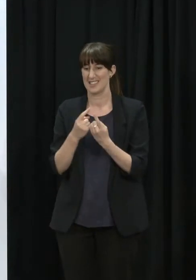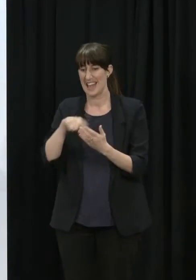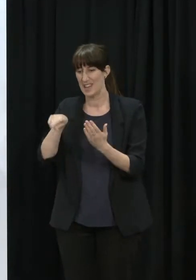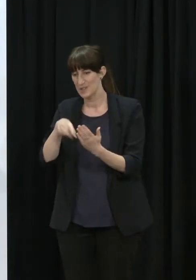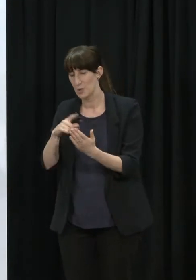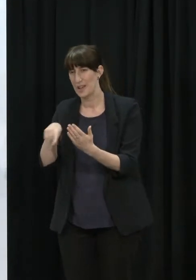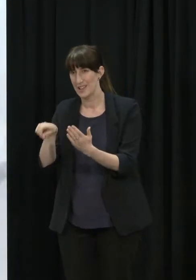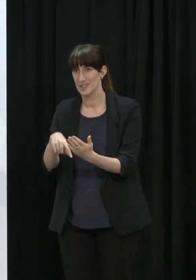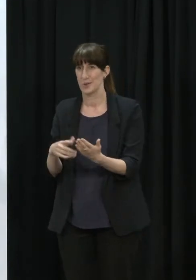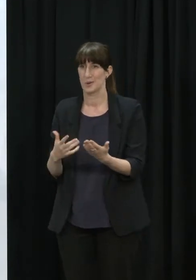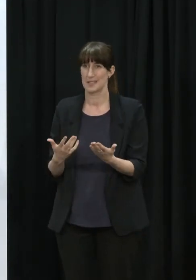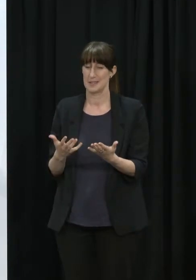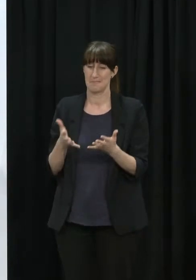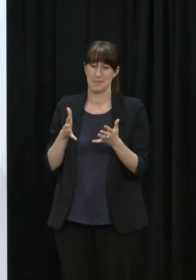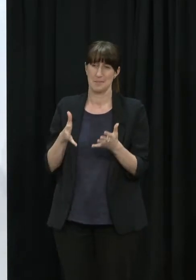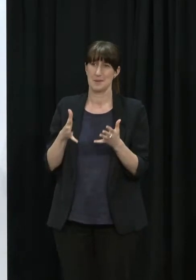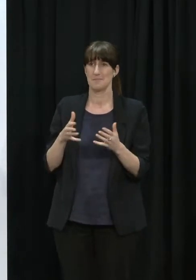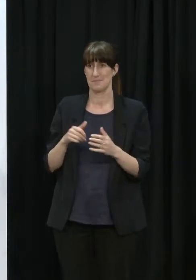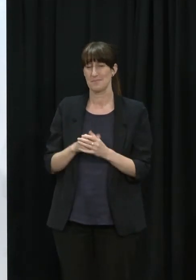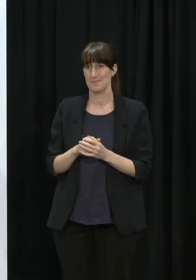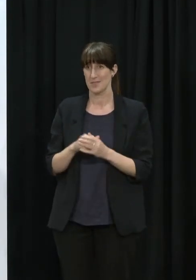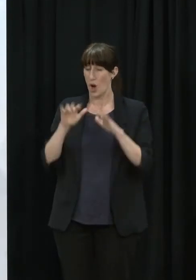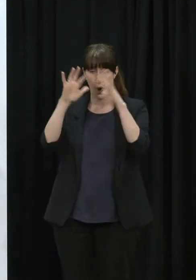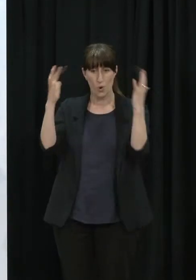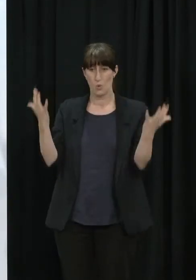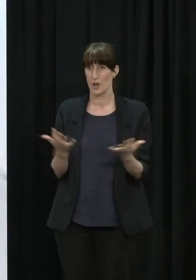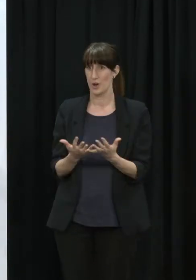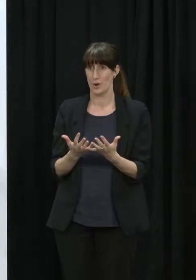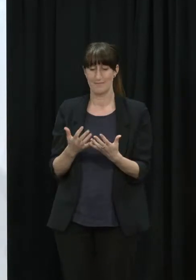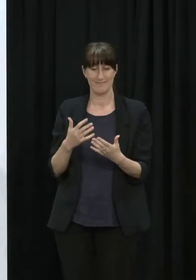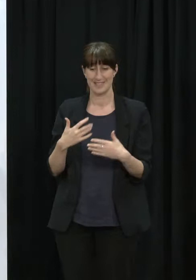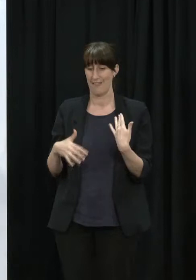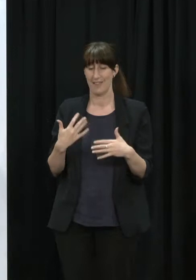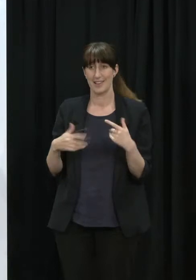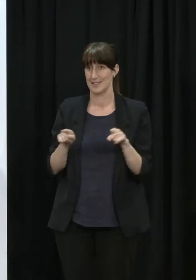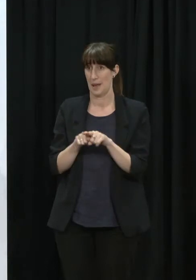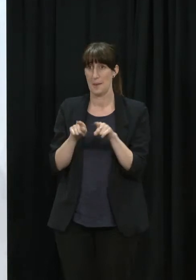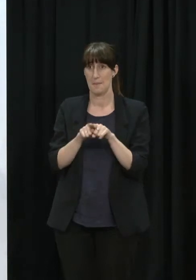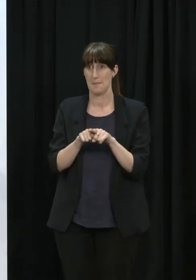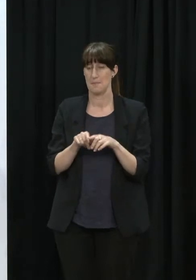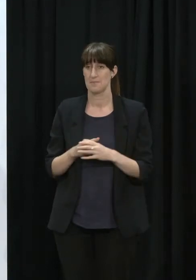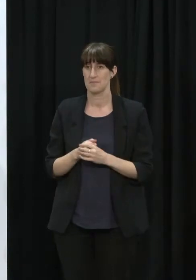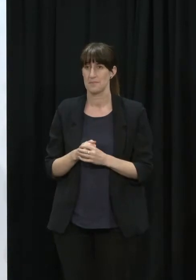He maha o enei whenua i tino koa ki te whakatuwheratanga kei runga ano kei te mohio kei te